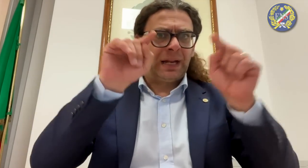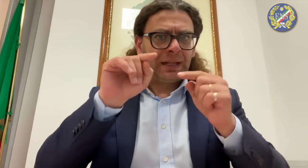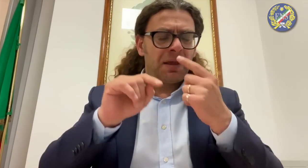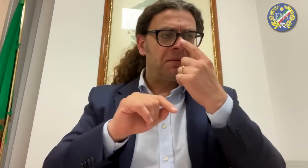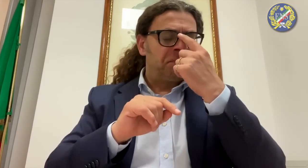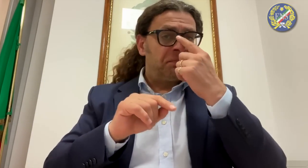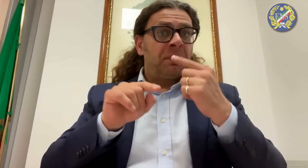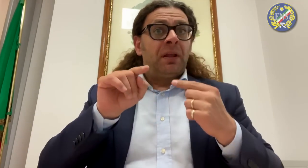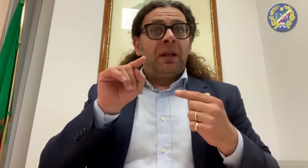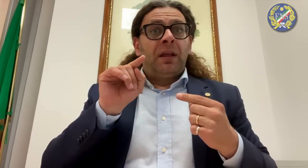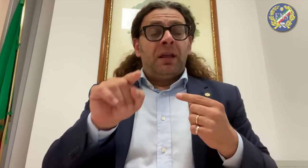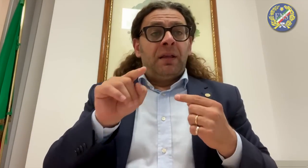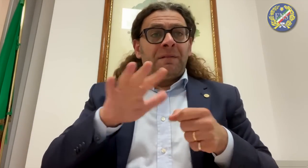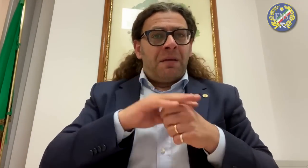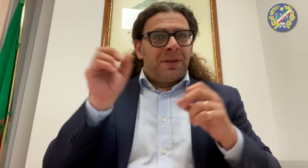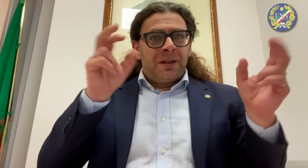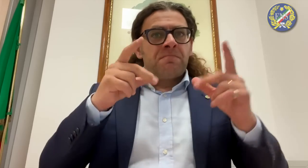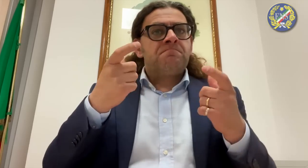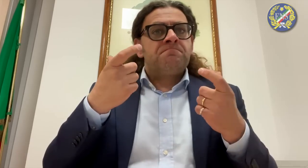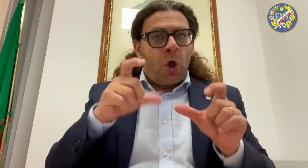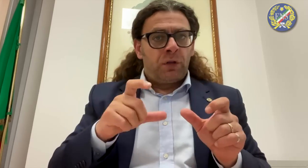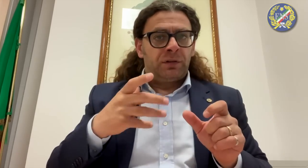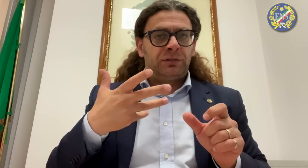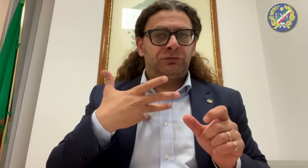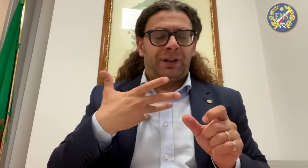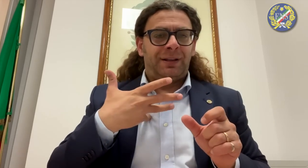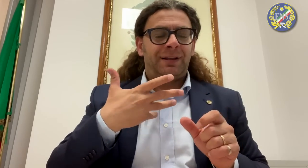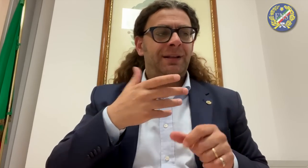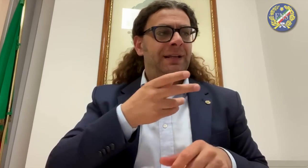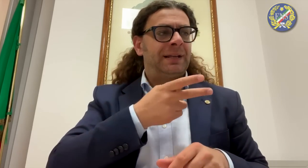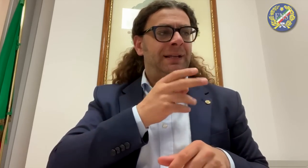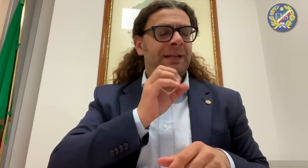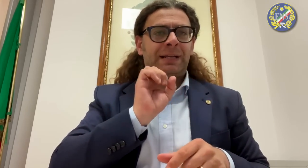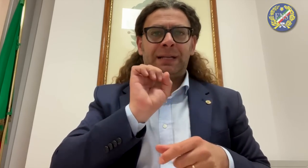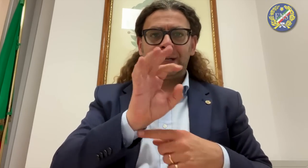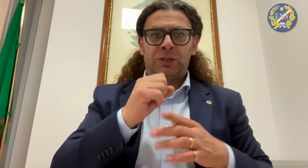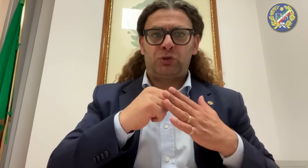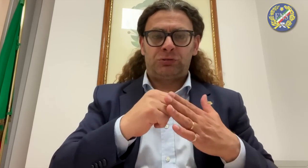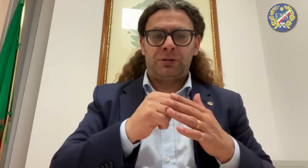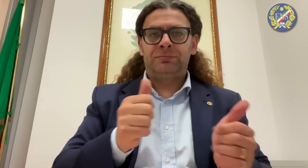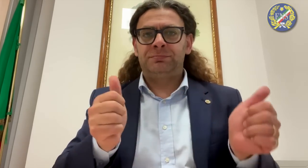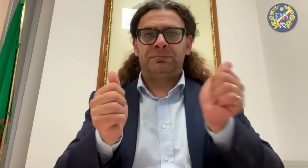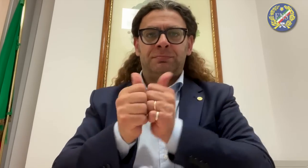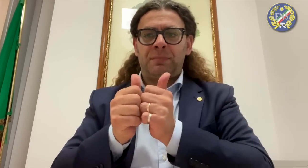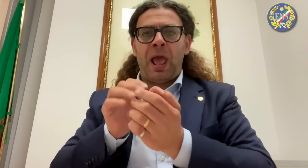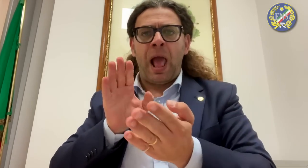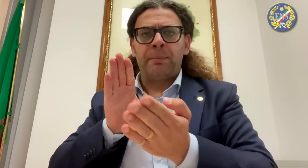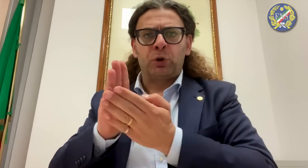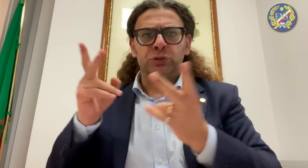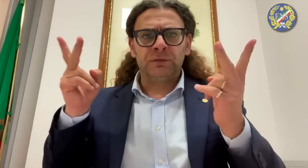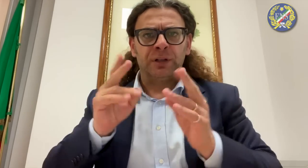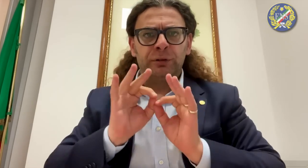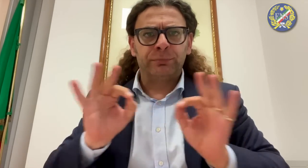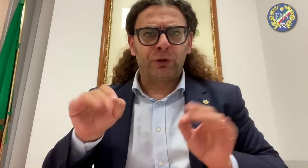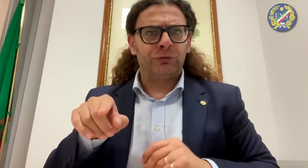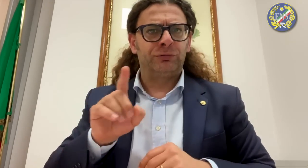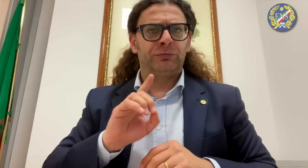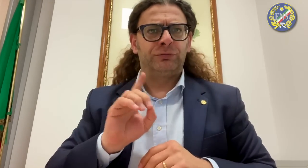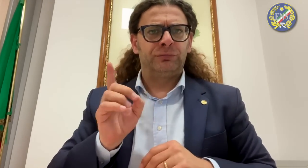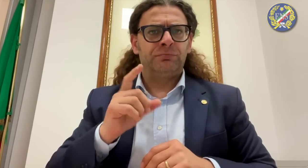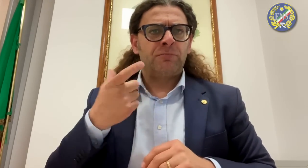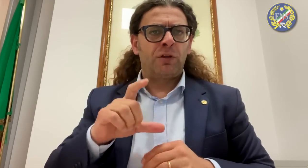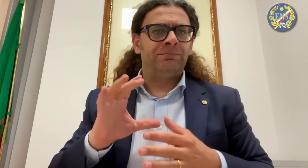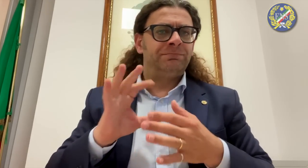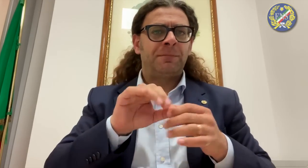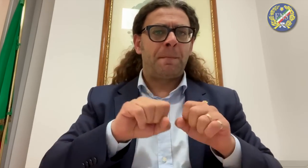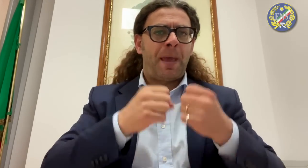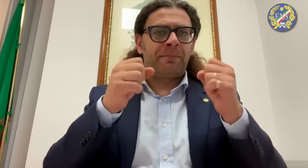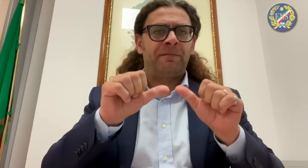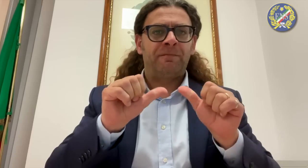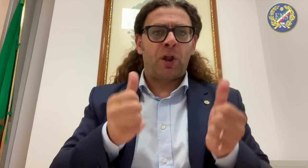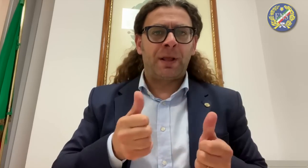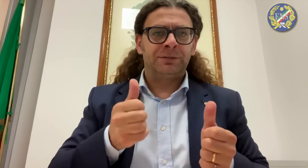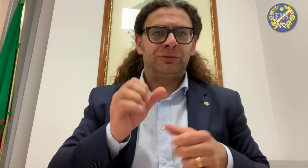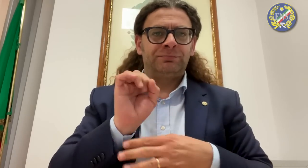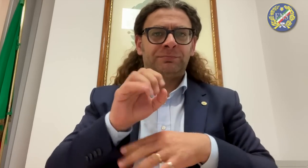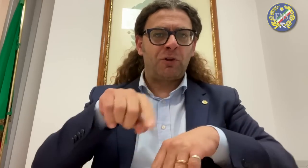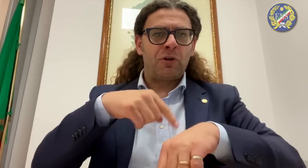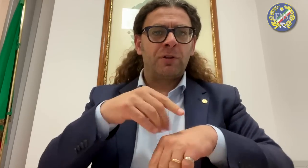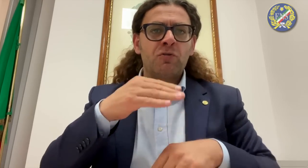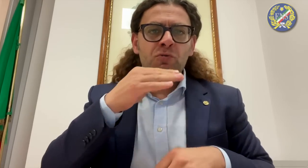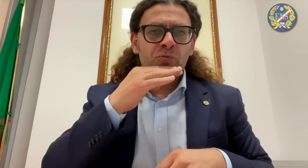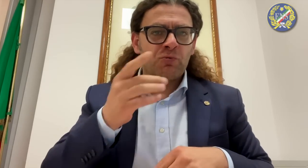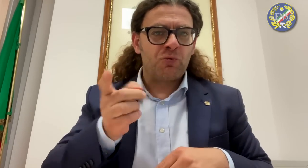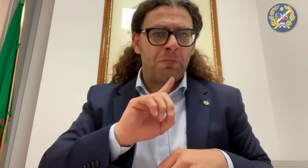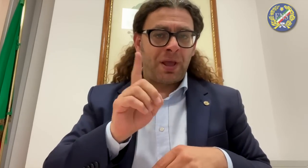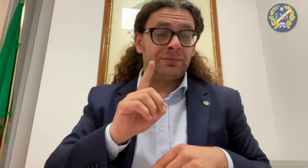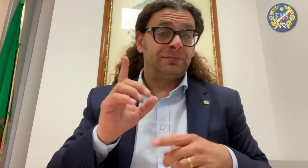rilevato come gli insegnanti di sostegno non siano effettivamente preparati ad affiancare gli alunni sordi, per via di una formazione non sufficiente.